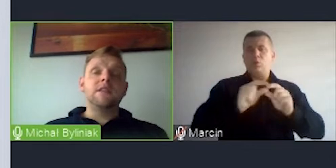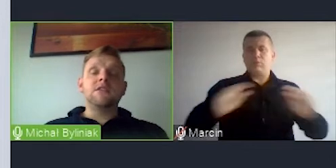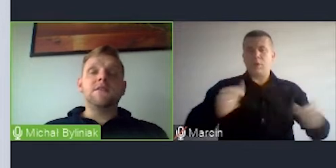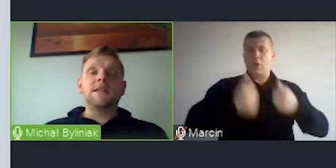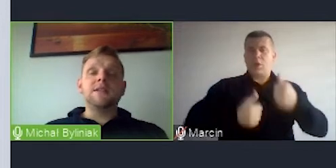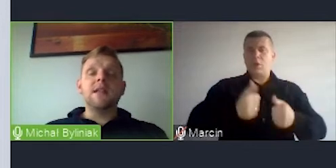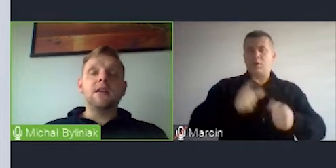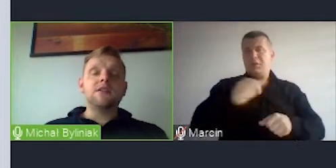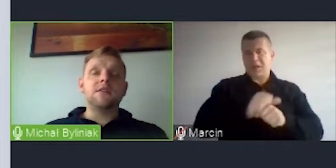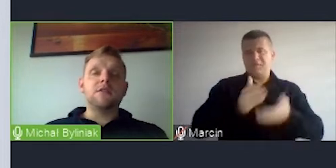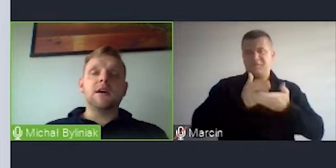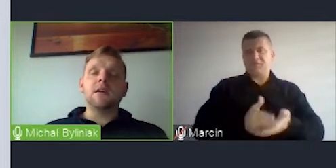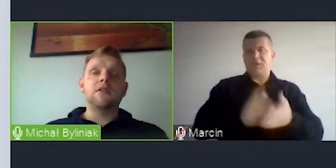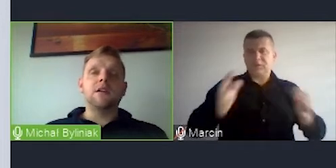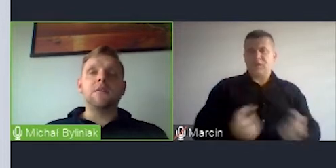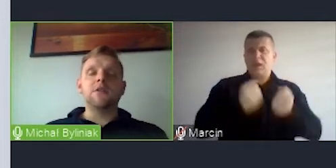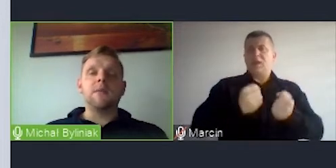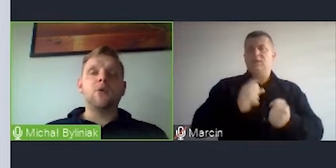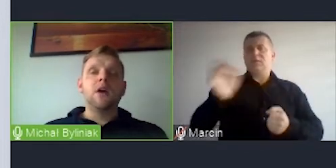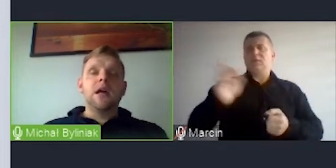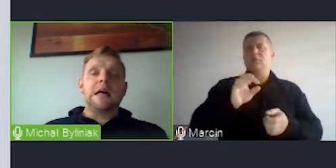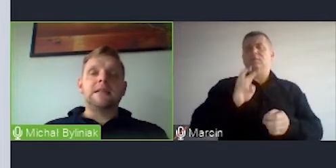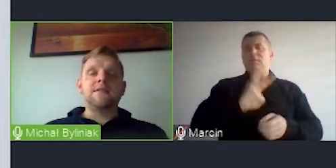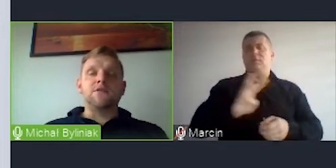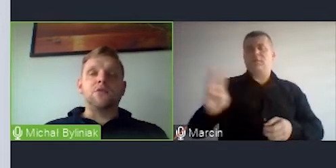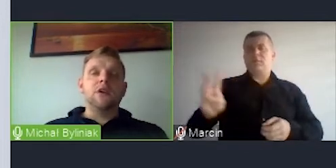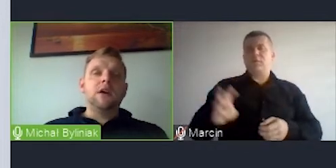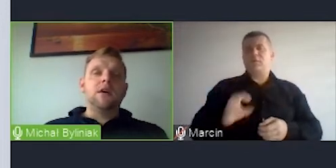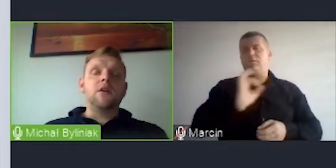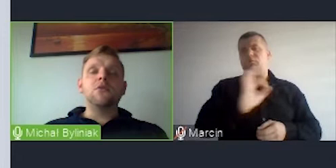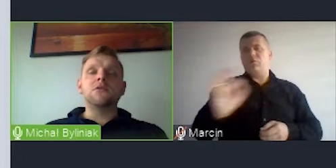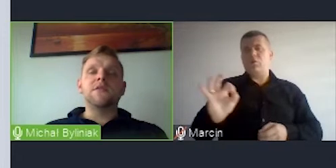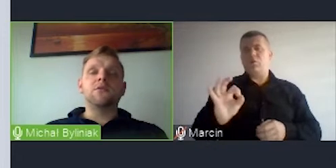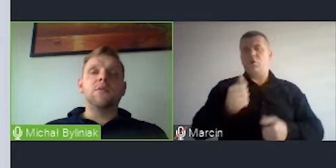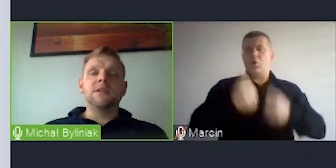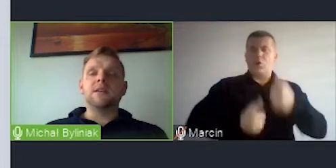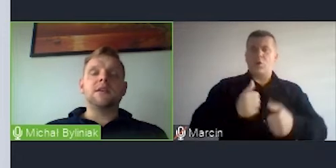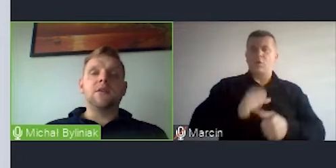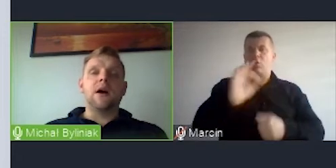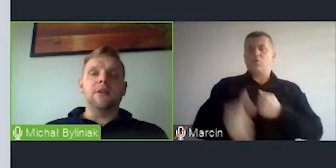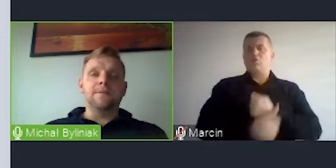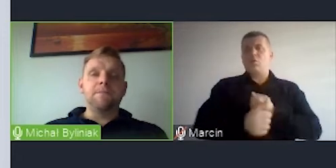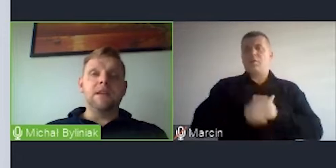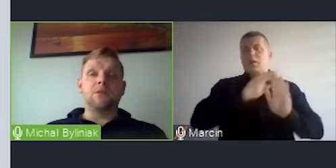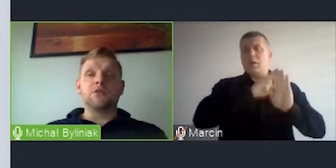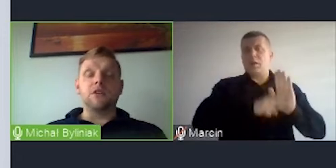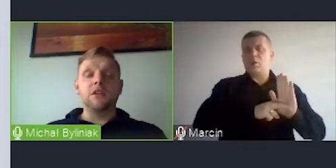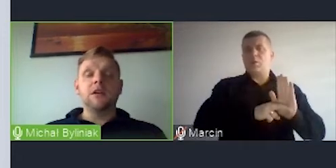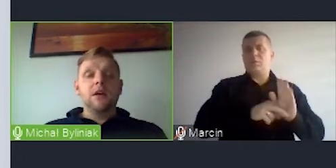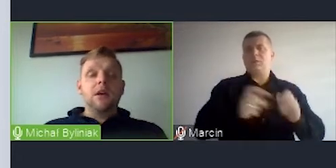jesteście w stanie znaleźć na stronach regionalnego programu swój konkurs, swoją dokumentację, regulamin i załączniki.